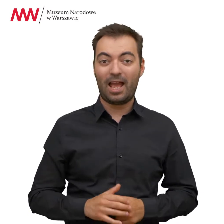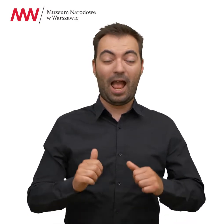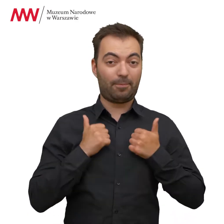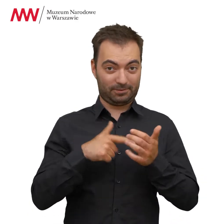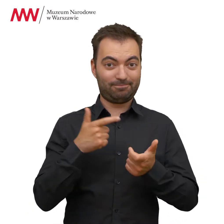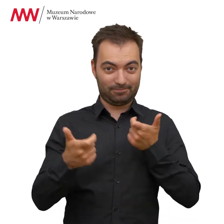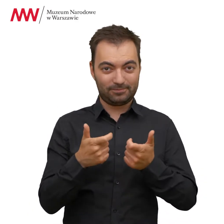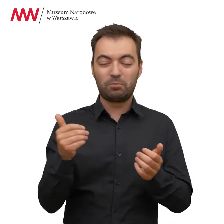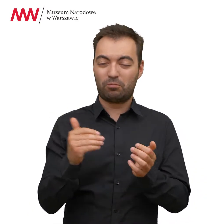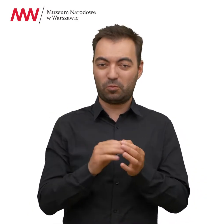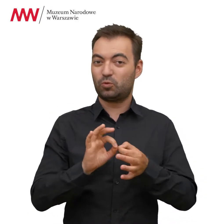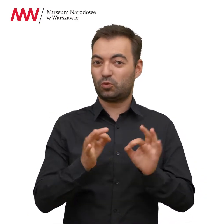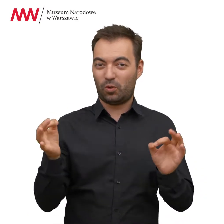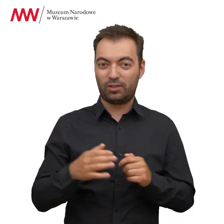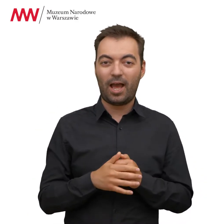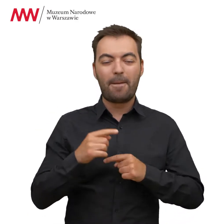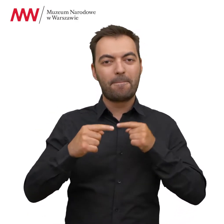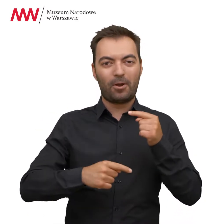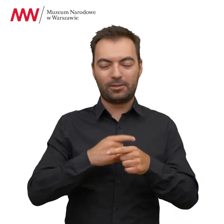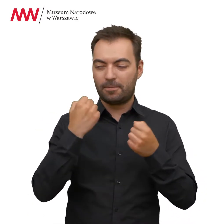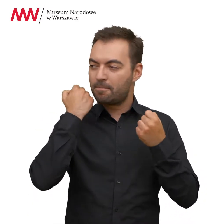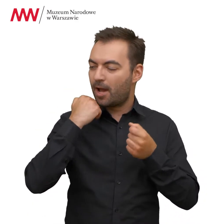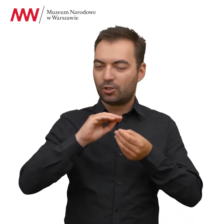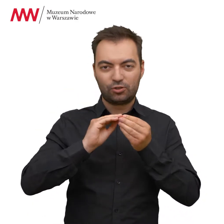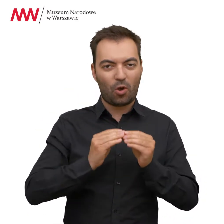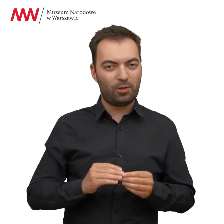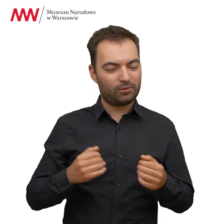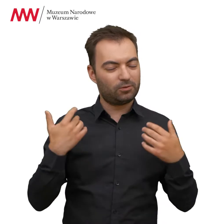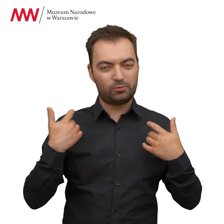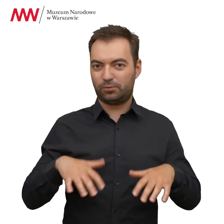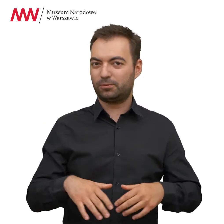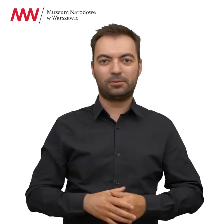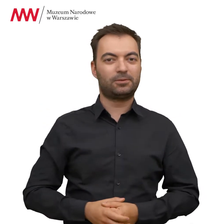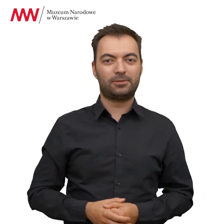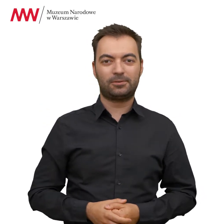Do jego produkcji używano złota, a sam proces był skomplikowany.